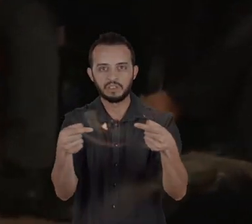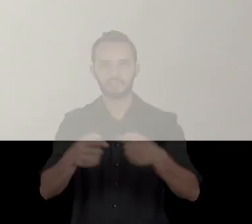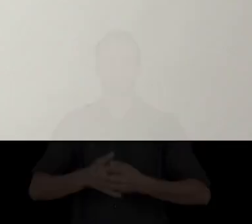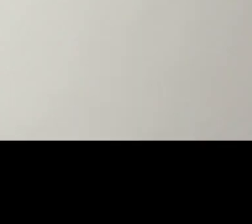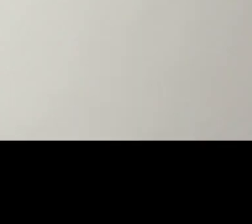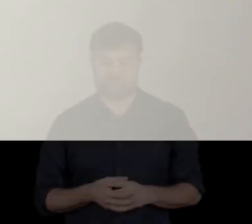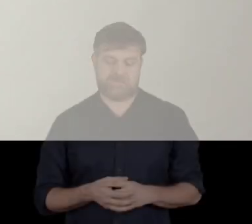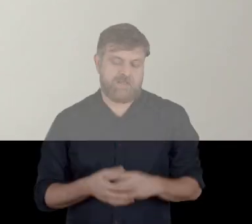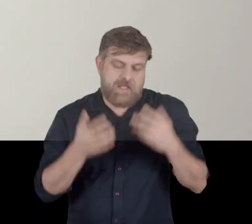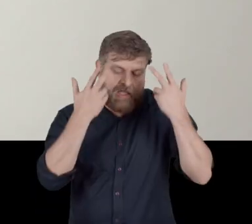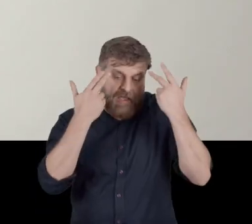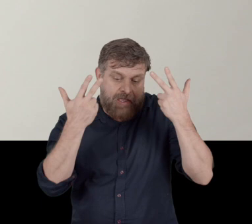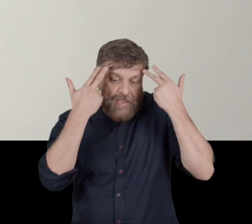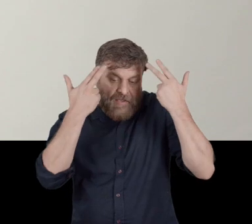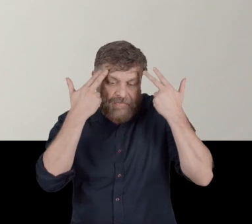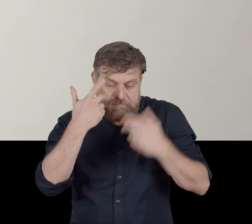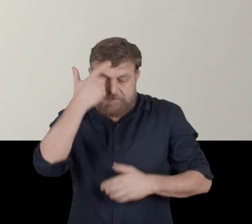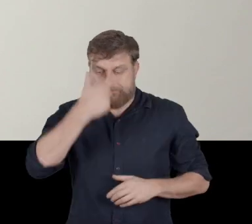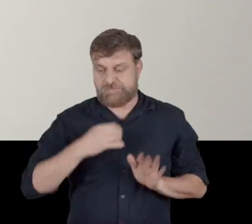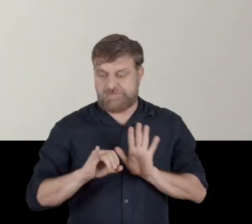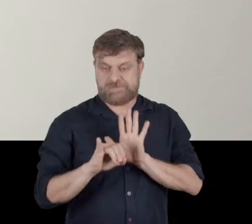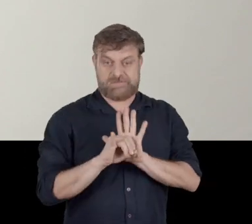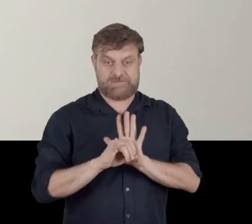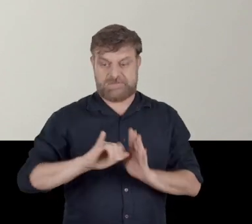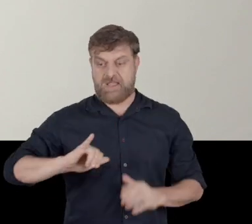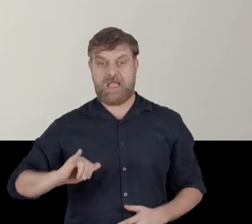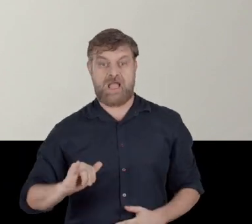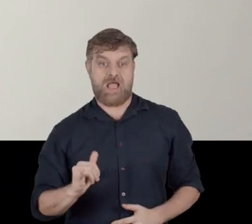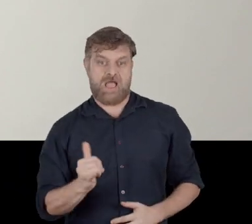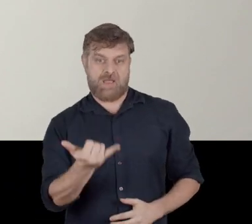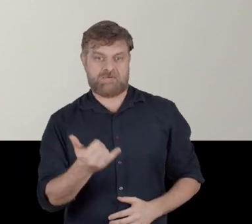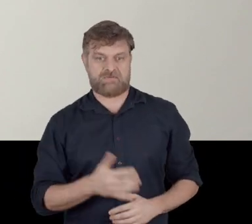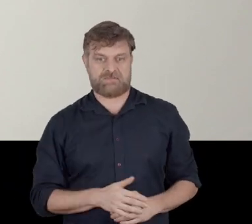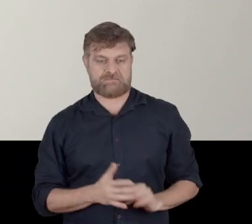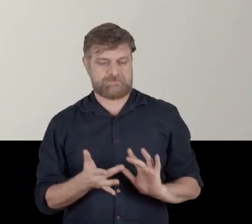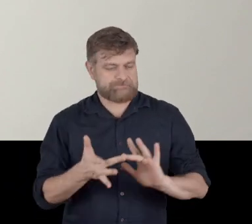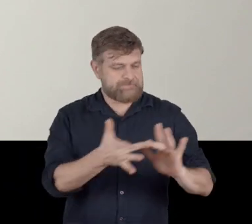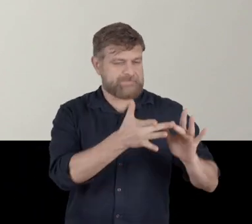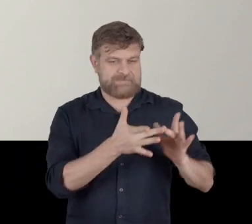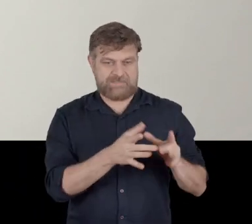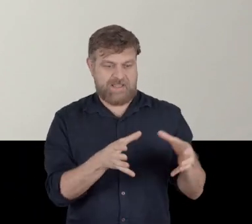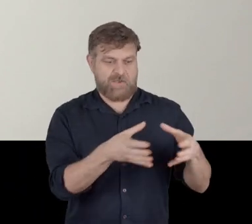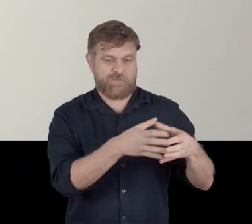O comum é você usar sua identidade para se relacionar e dizer: “faço parte desse grupo”.